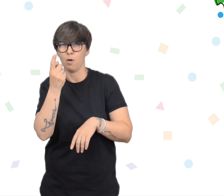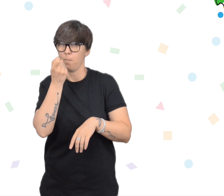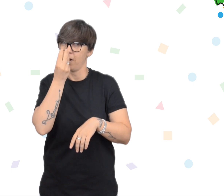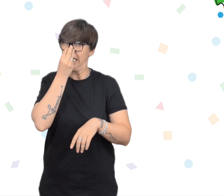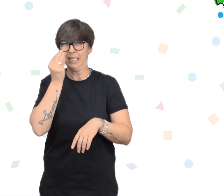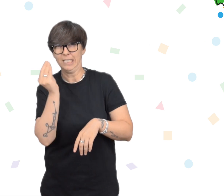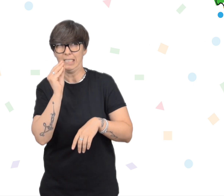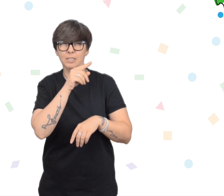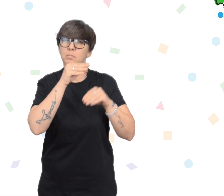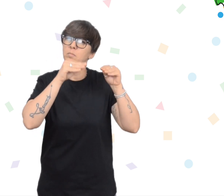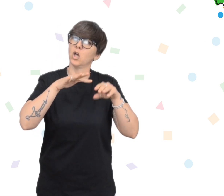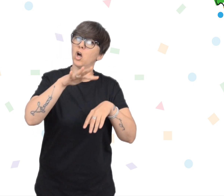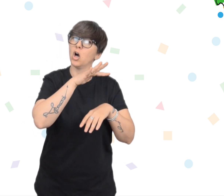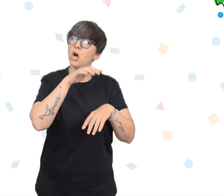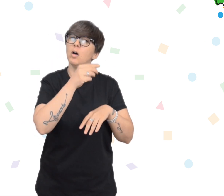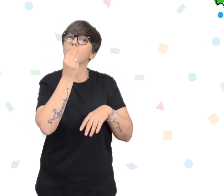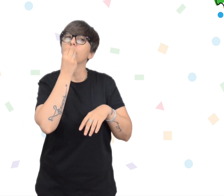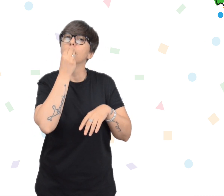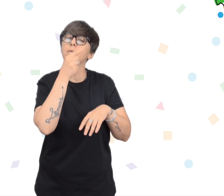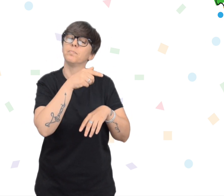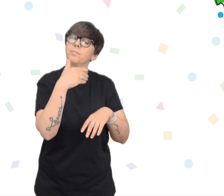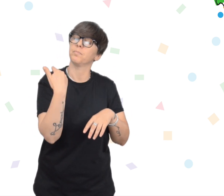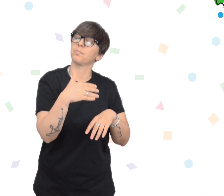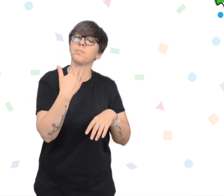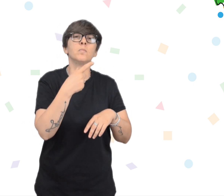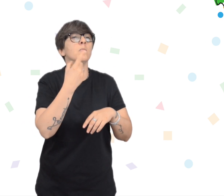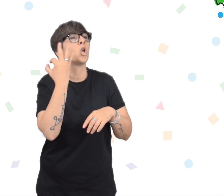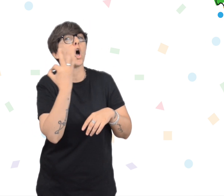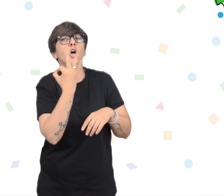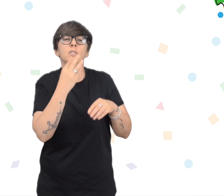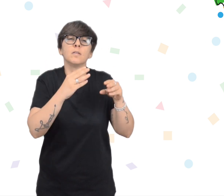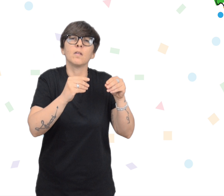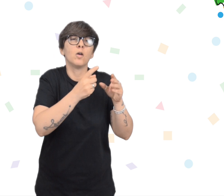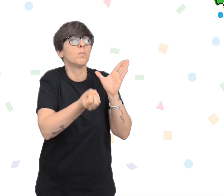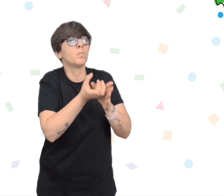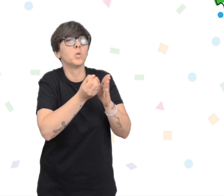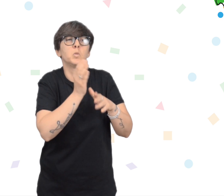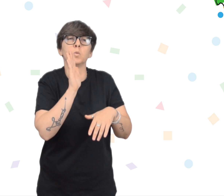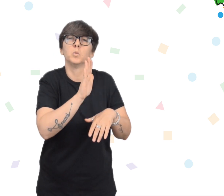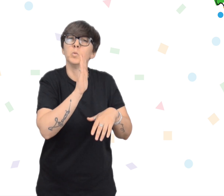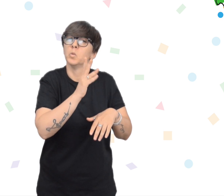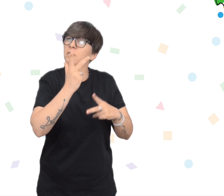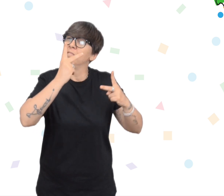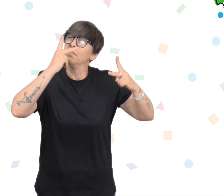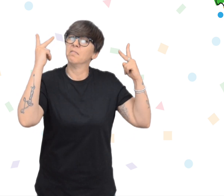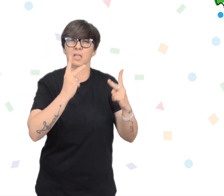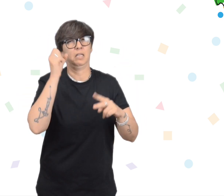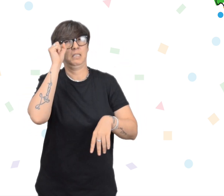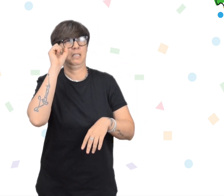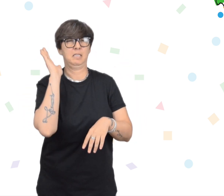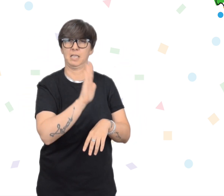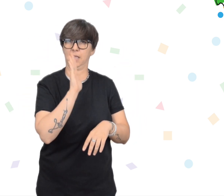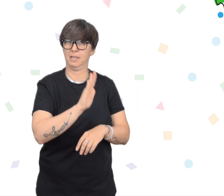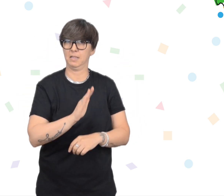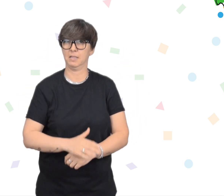Infatti andremo a curiosare le bontà della cucina locale sarda.